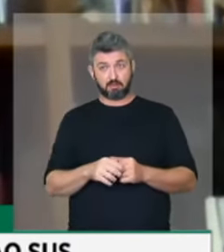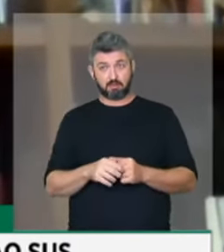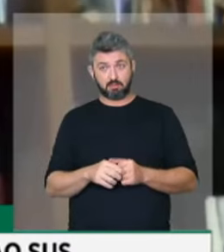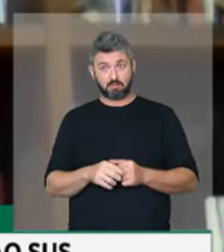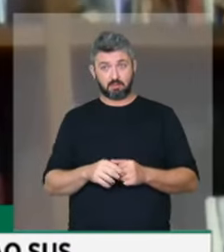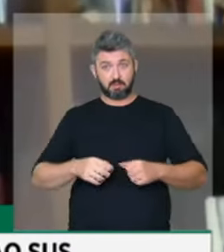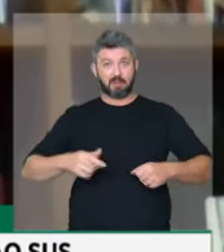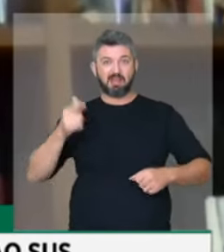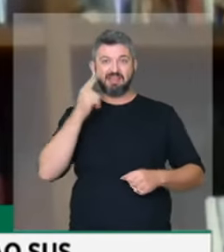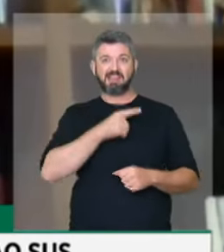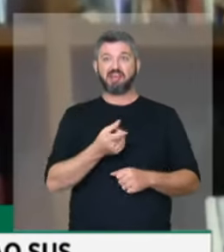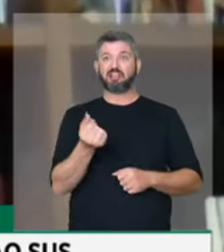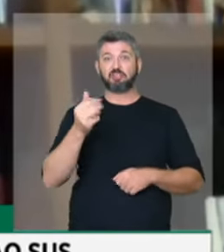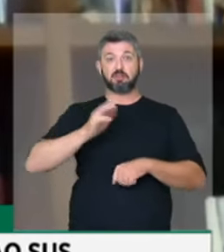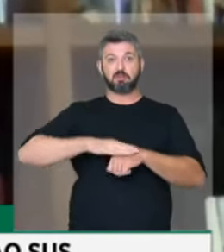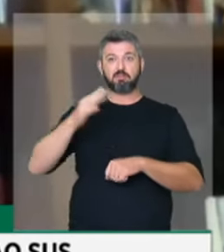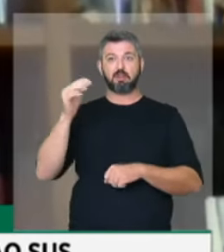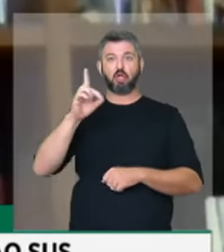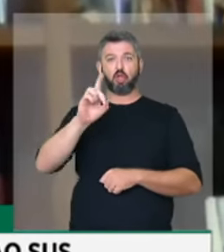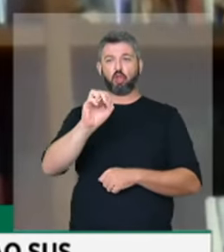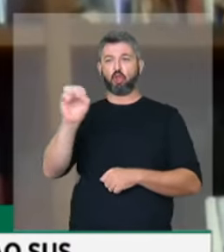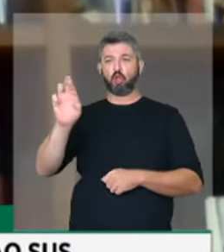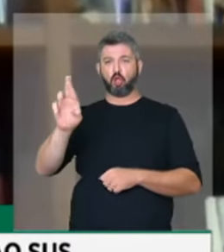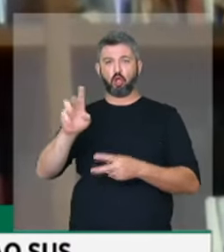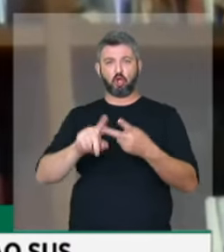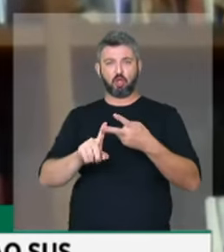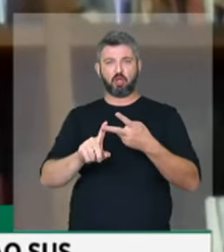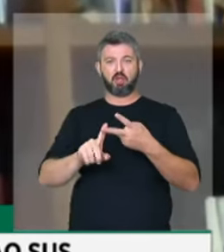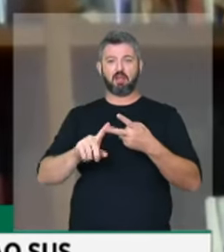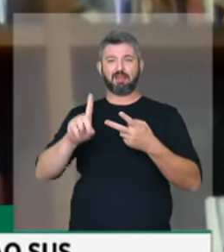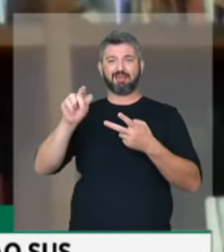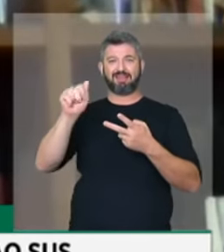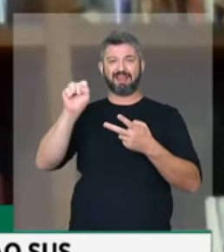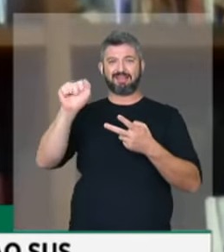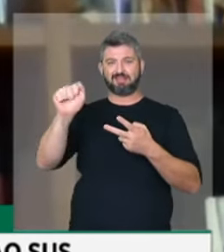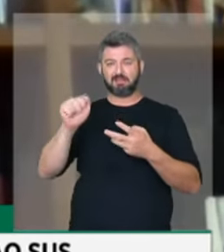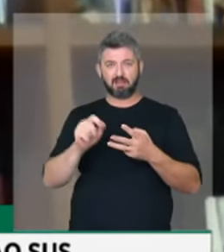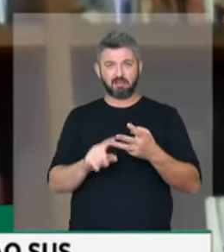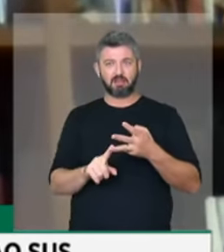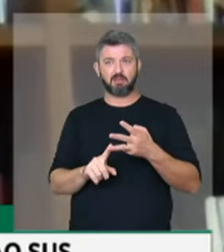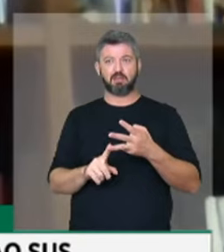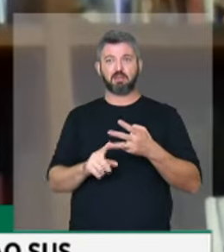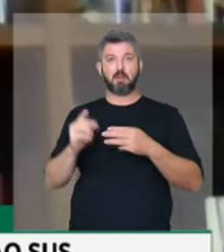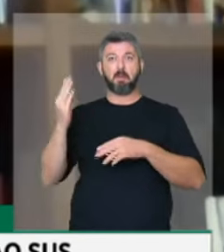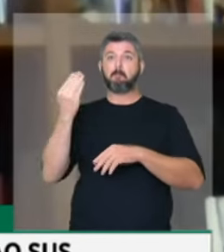MAIS GANHA DINHEIRO, REDE DOR, DASA, BILIONÁRIOS TRATANDO COM SAÚDE, O QUE SE QUER É LUCRO ENTÃO, MAS NÃO ESTAMOS FALANDO DE LUCRO, ESTAMOS